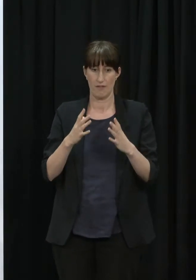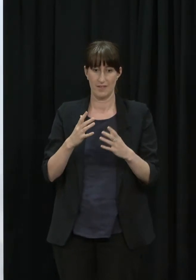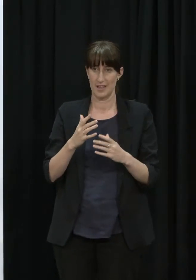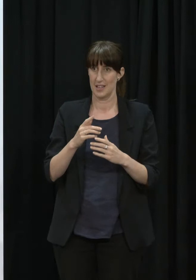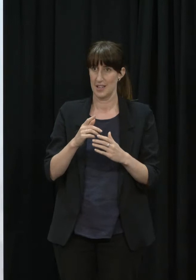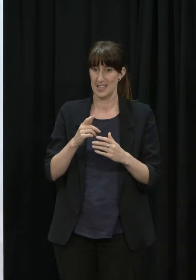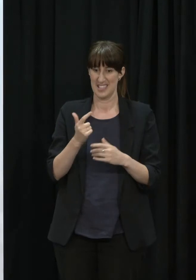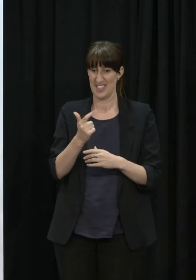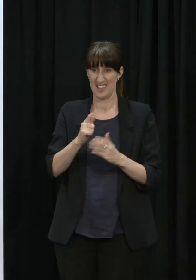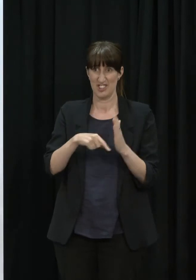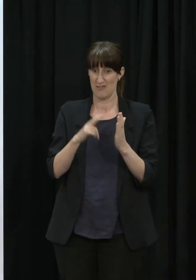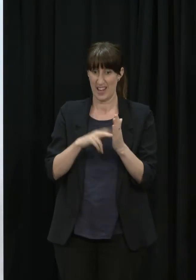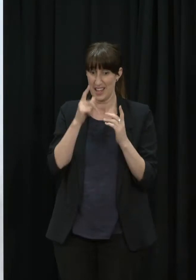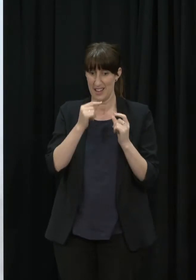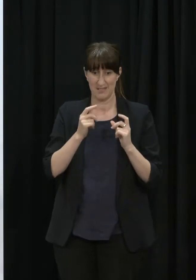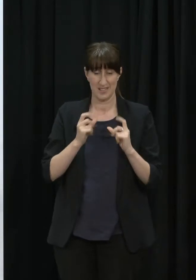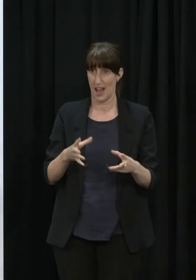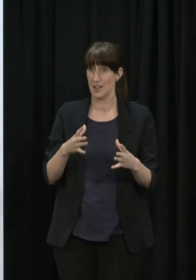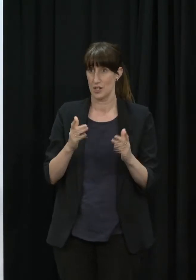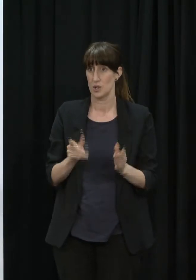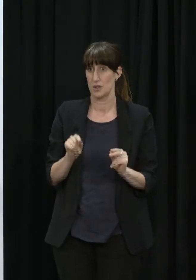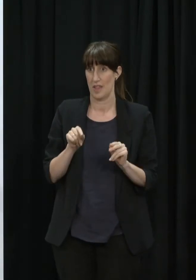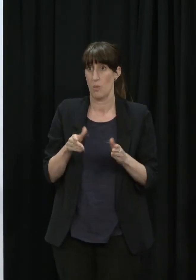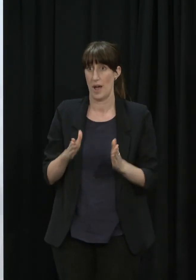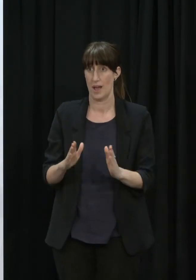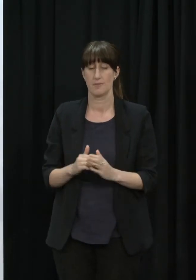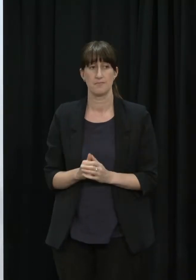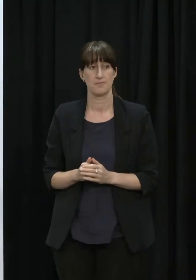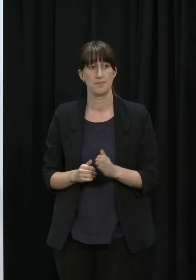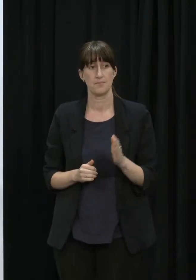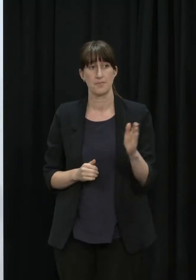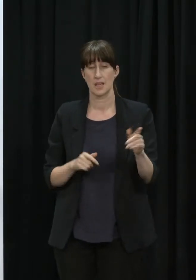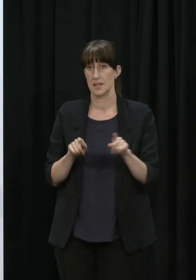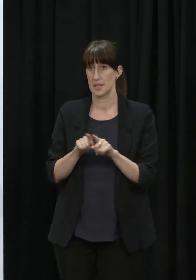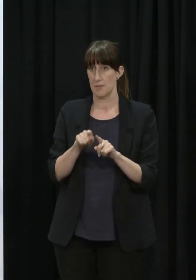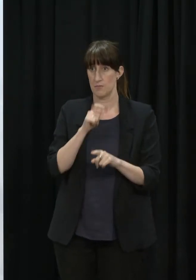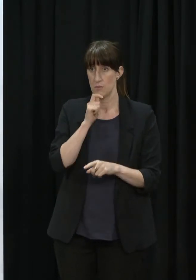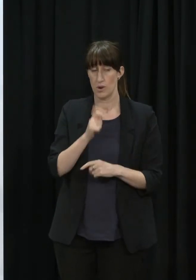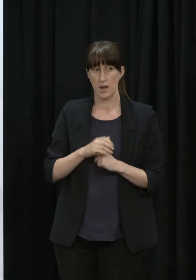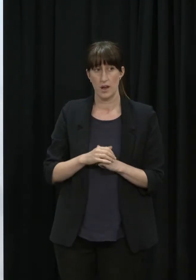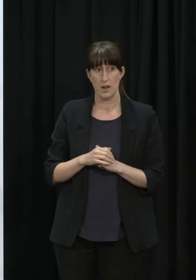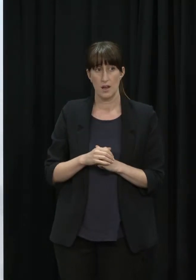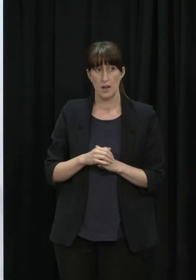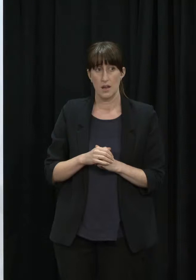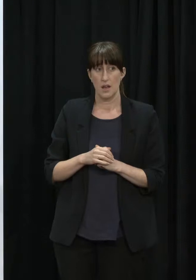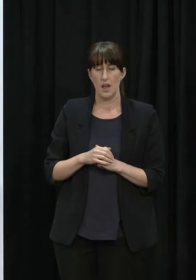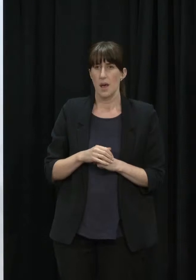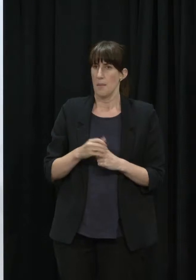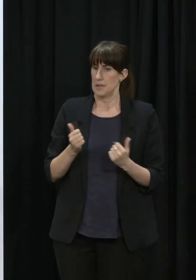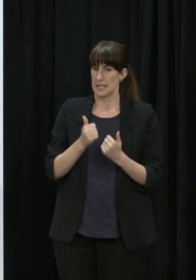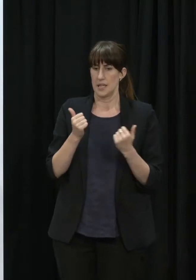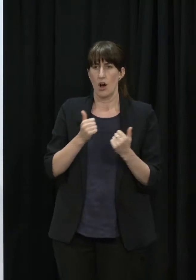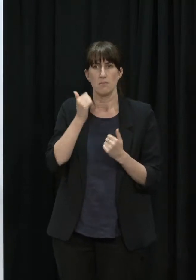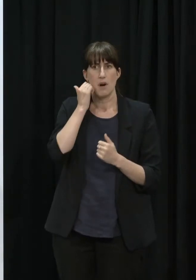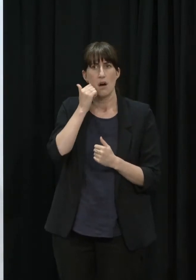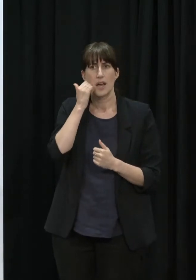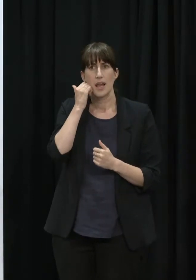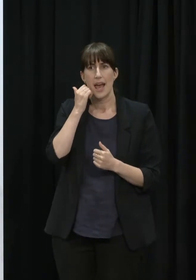mohio kei te toro atu matou ki aua hapori e mohio ana matou me mahi pai ake a ko te tikanga ka taea e taatau i mua atu, penei